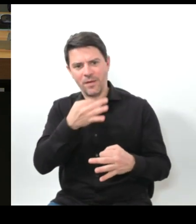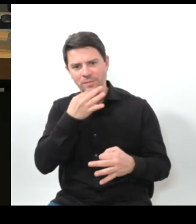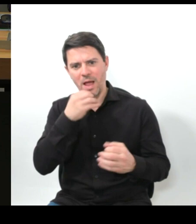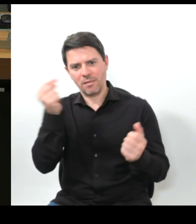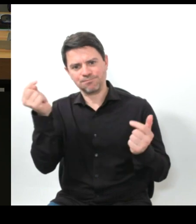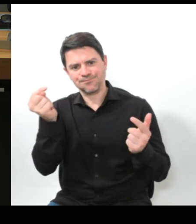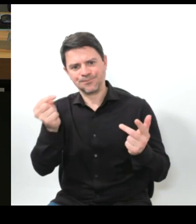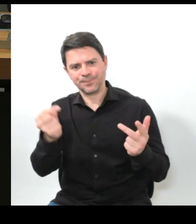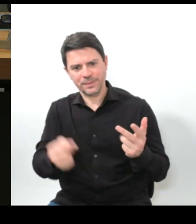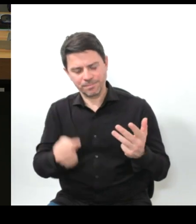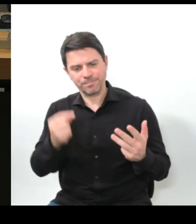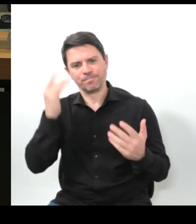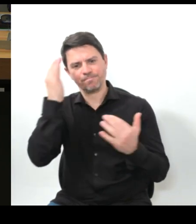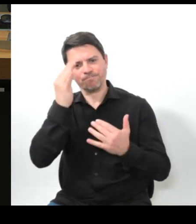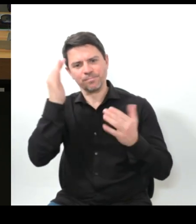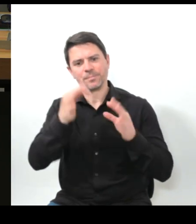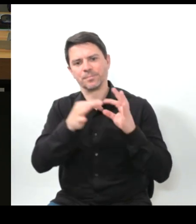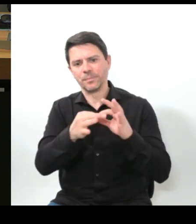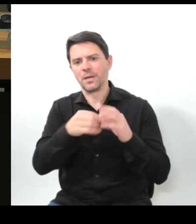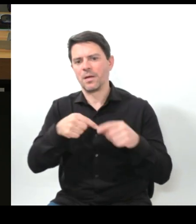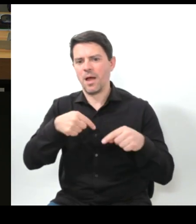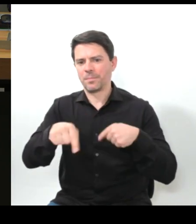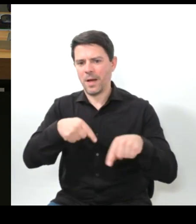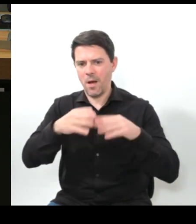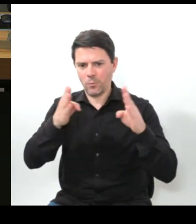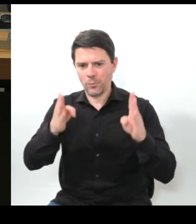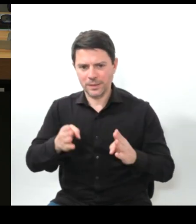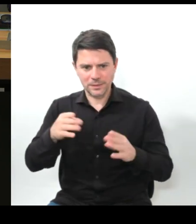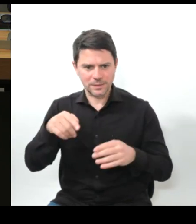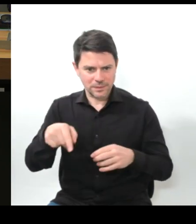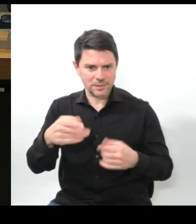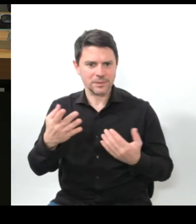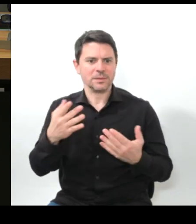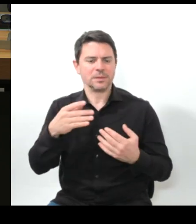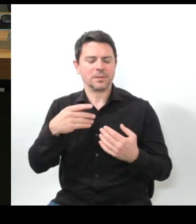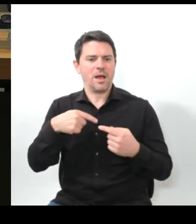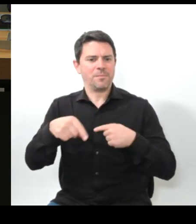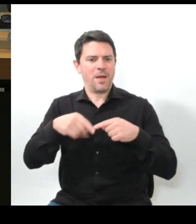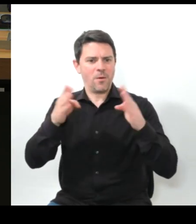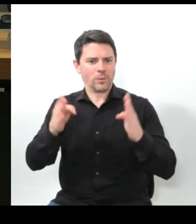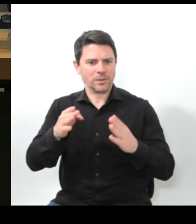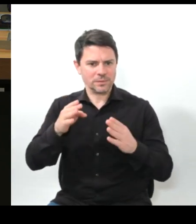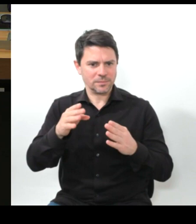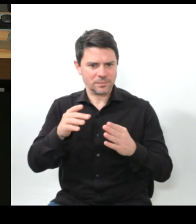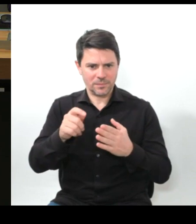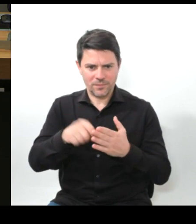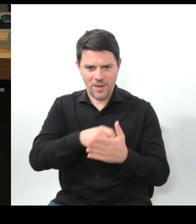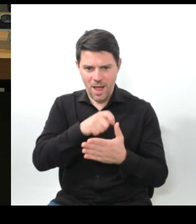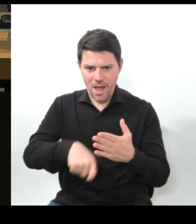sie mit unserer Regelungskompetenz einhergeht. Und da sind wir bei den Berliner Bezirken. Denn auch